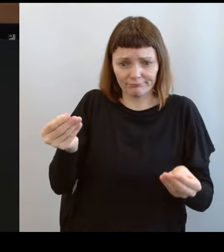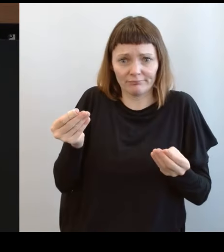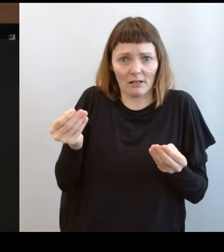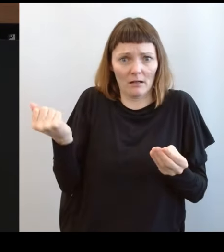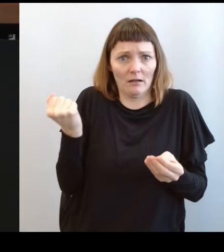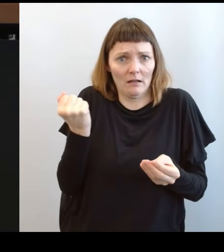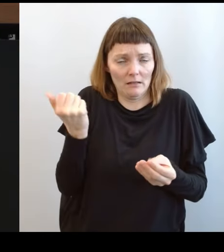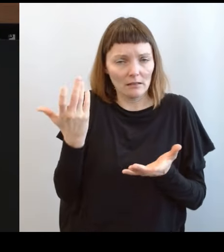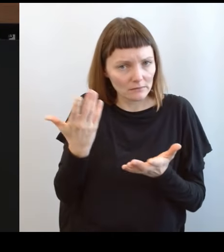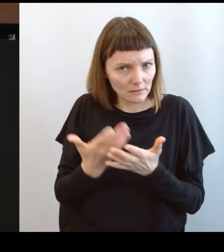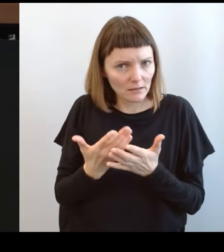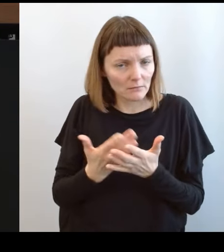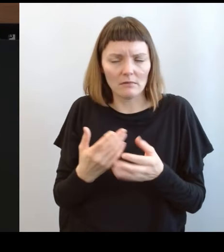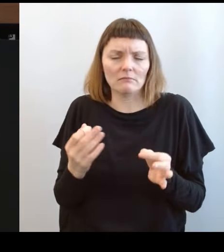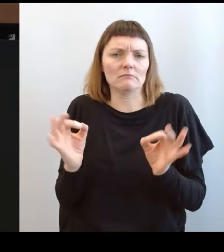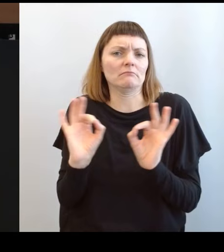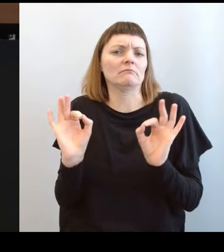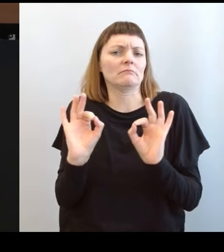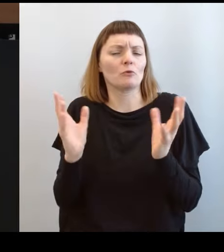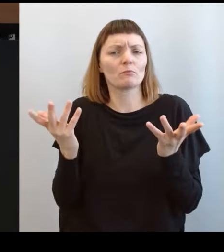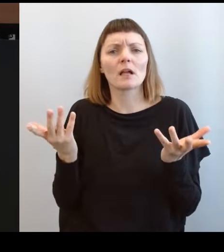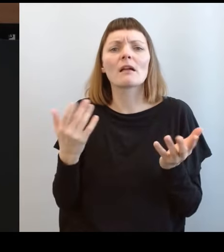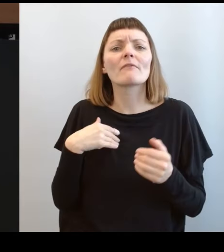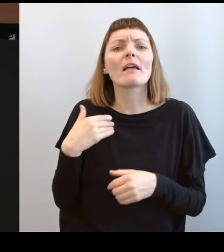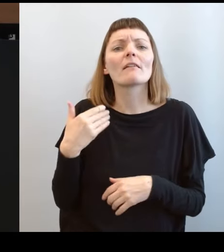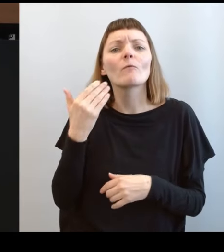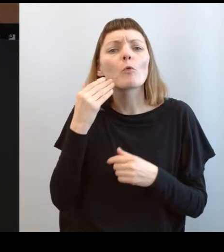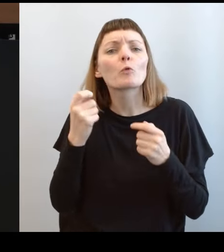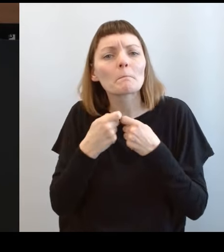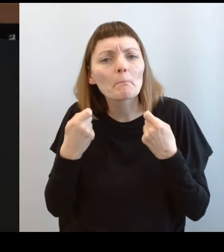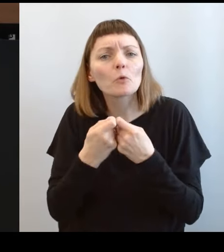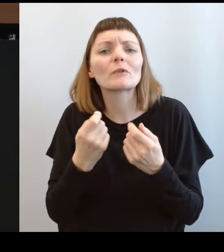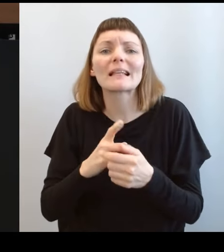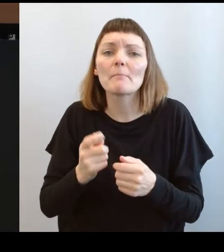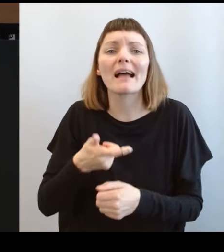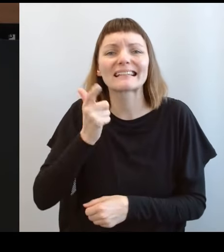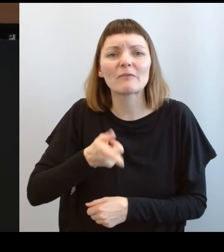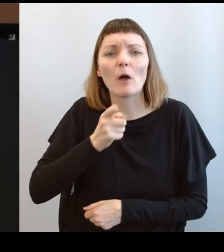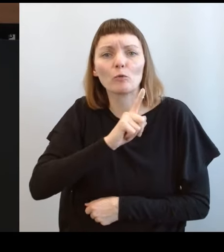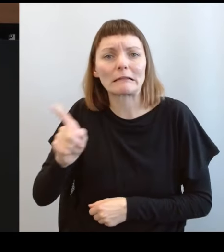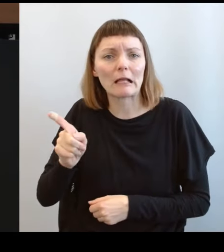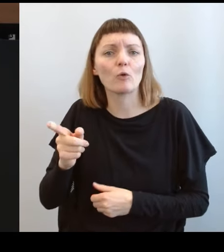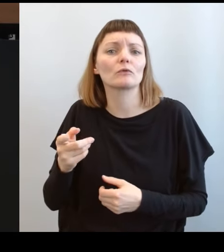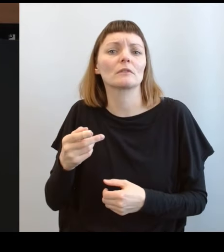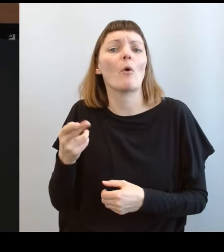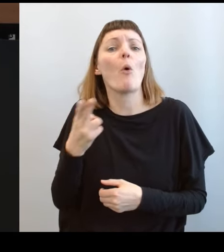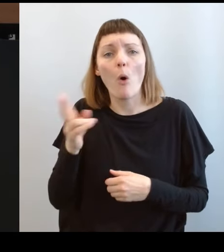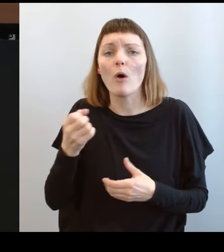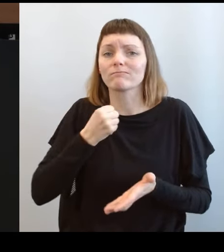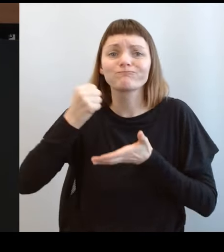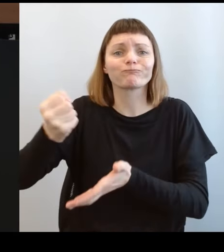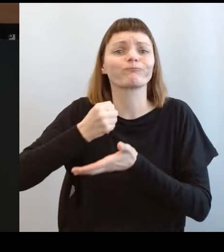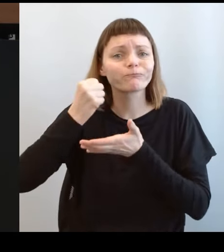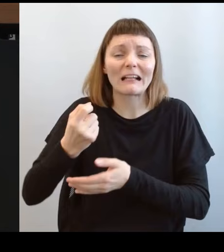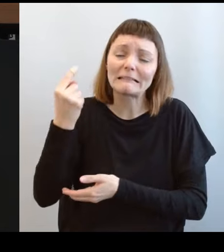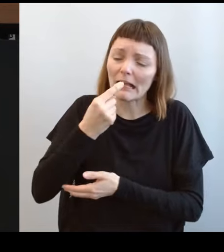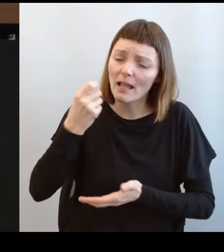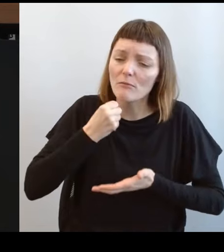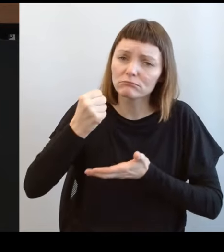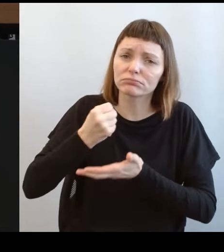weiterhin jährlich 200.000 € raus. Da fragt man sich dann schon, was es den Mieterinnen und Mietern bringt, wenn hier öffentliche Gelder veranschlagt werden